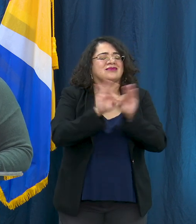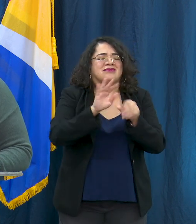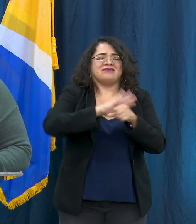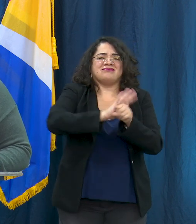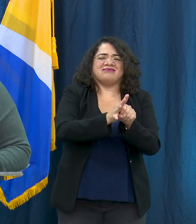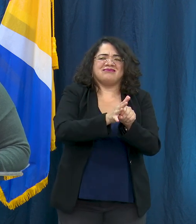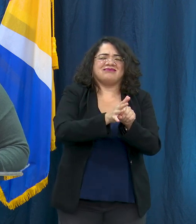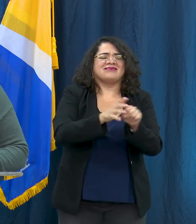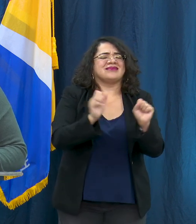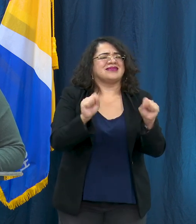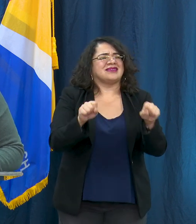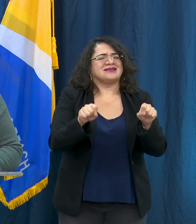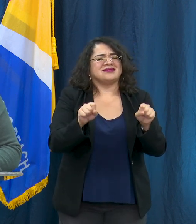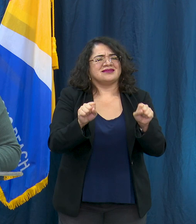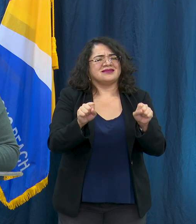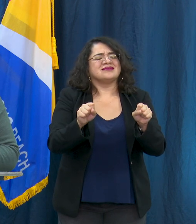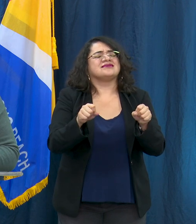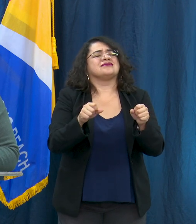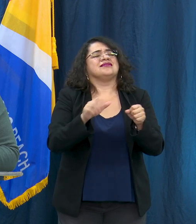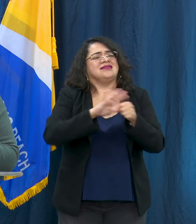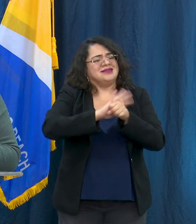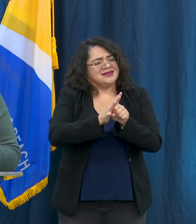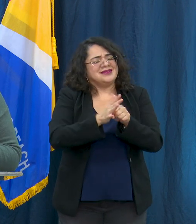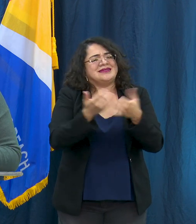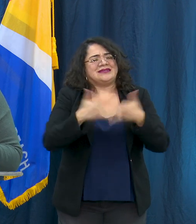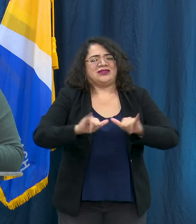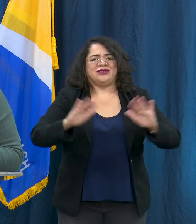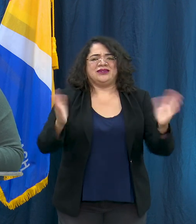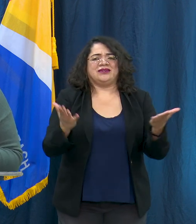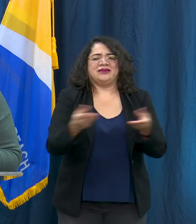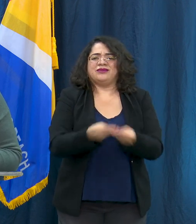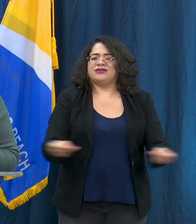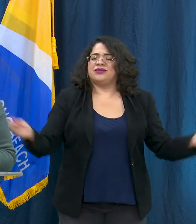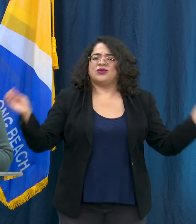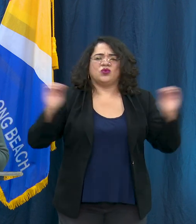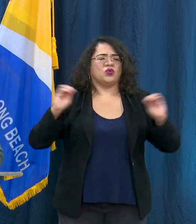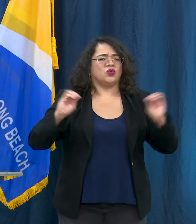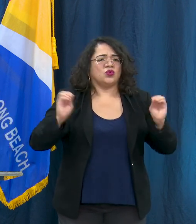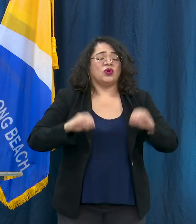decirles que entre mess adea's pasa ivamos rehab we end o mess negocios es